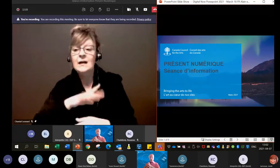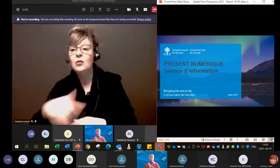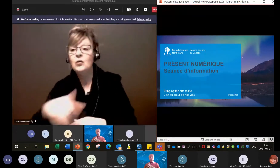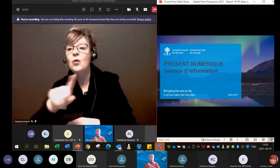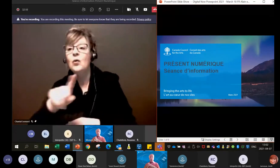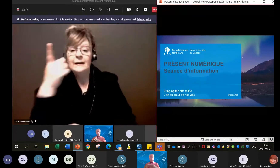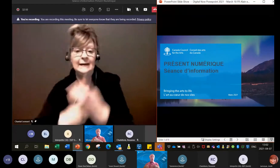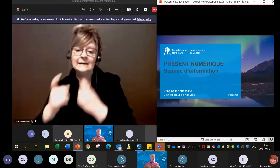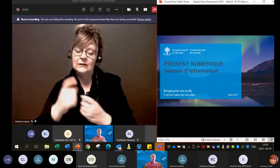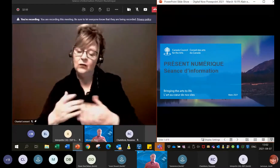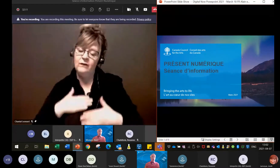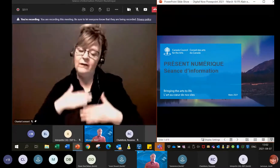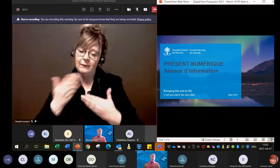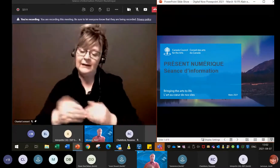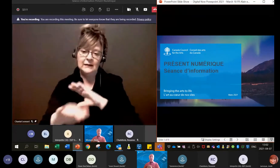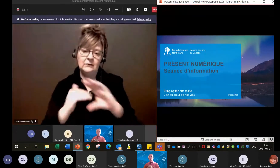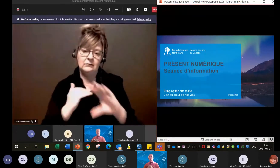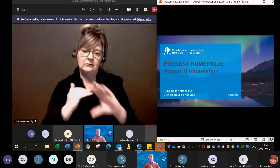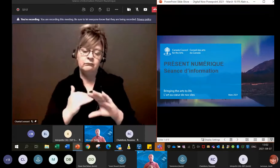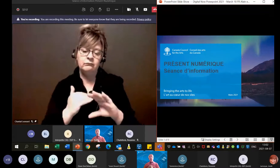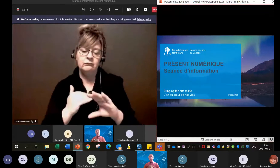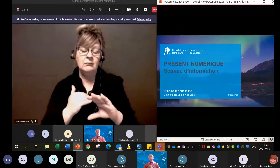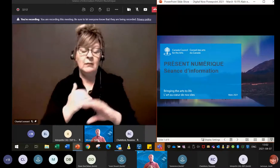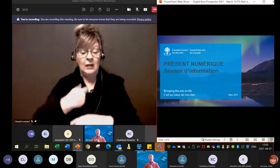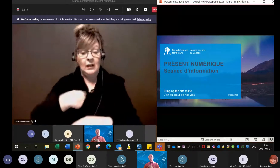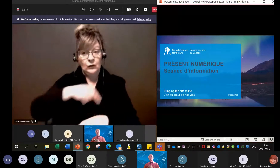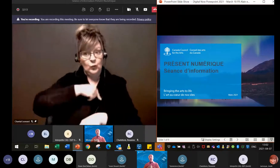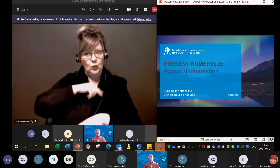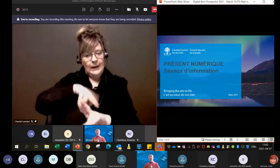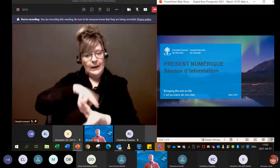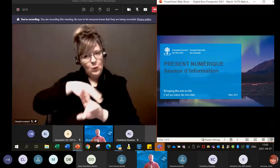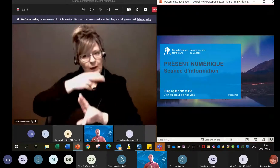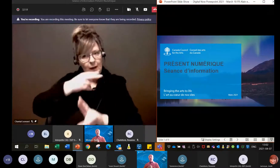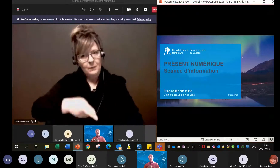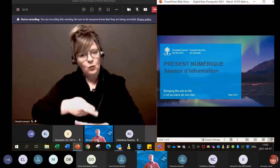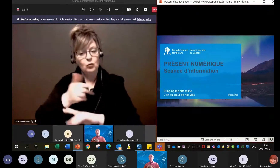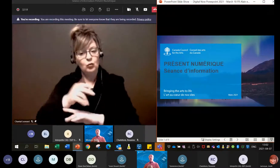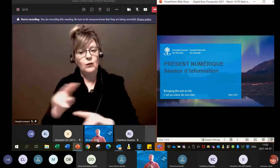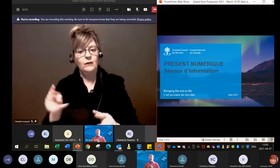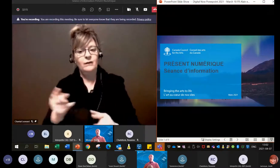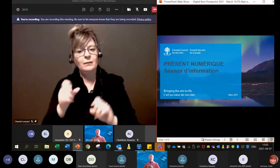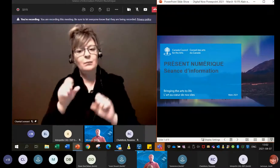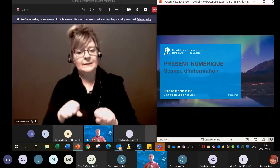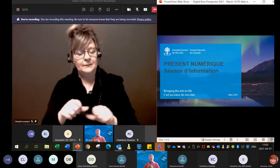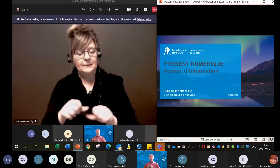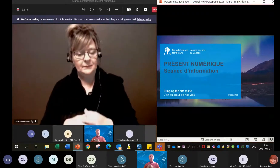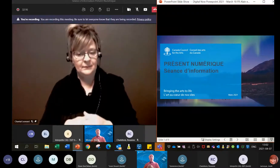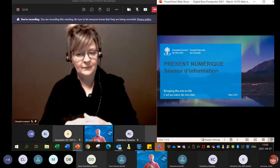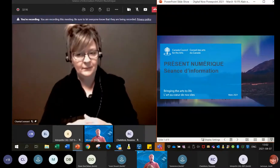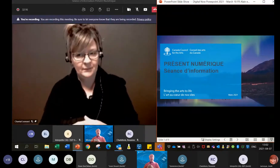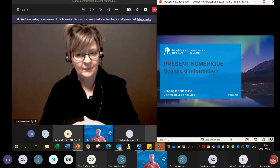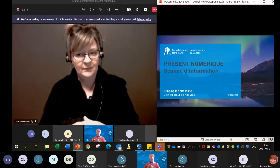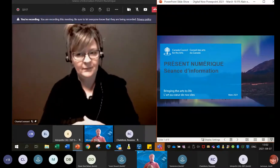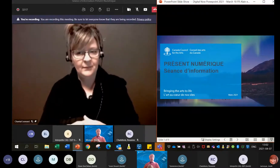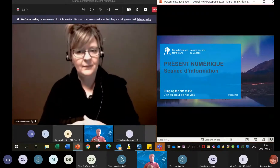puis on tâchera d’y répondre le plus